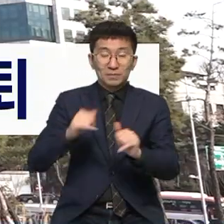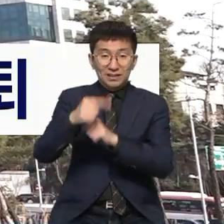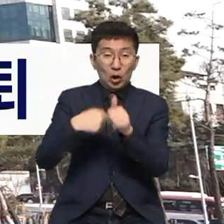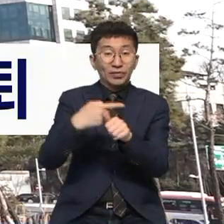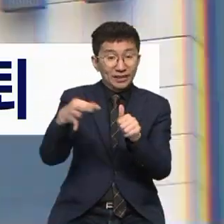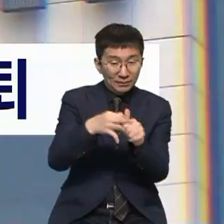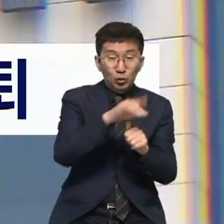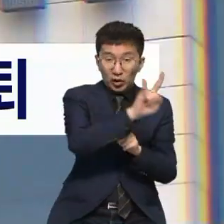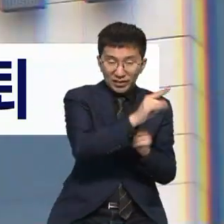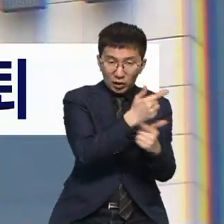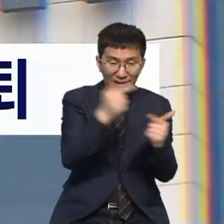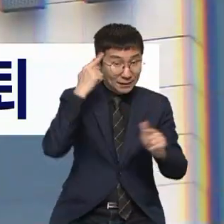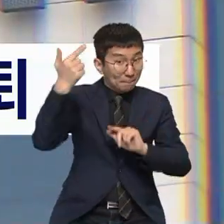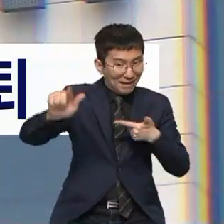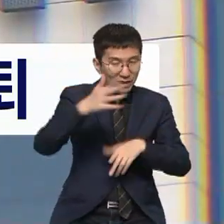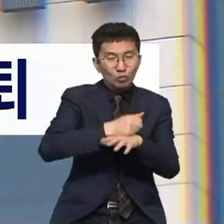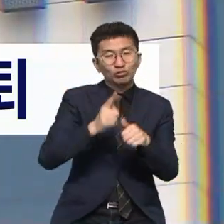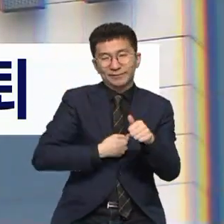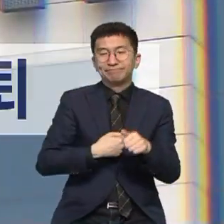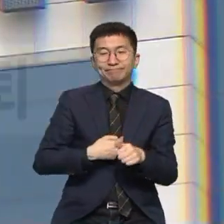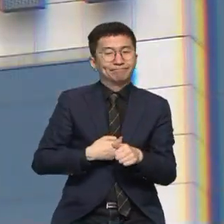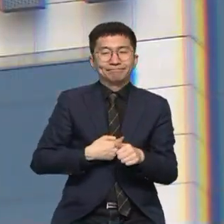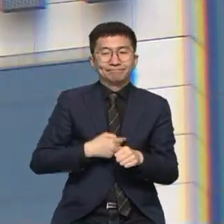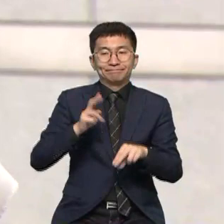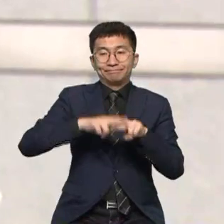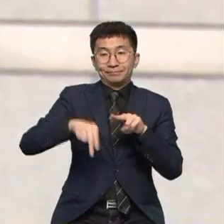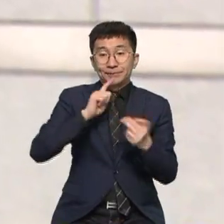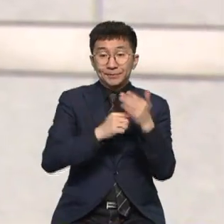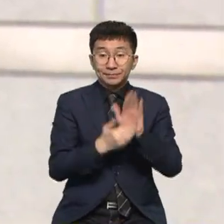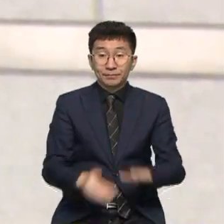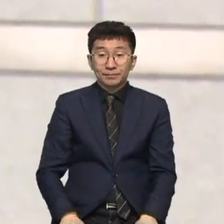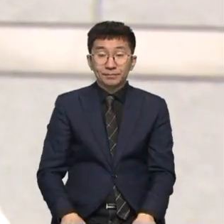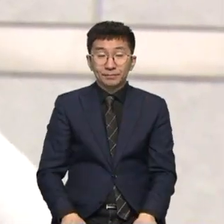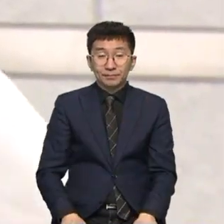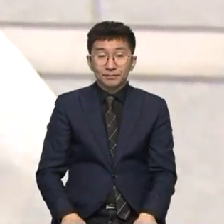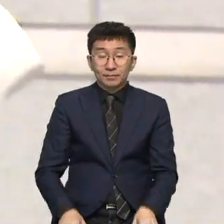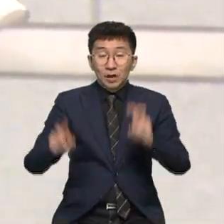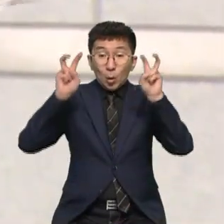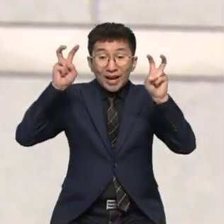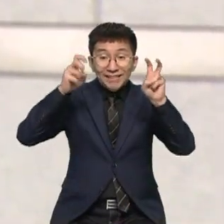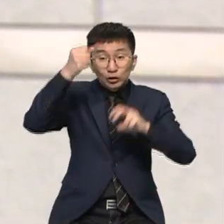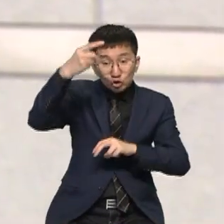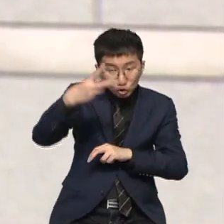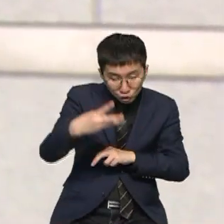결국 버티지 못했습니다. 재계 순위 12위 KT는 경영 공백 장기화를